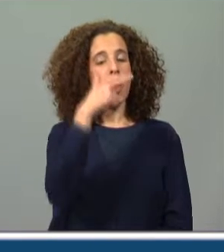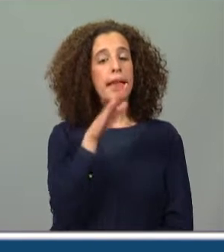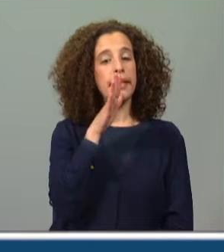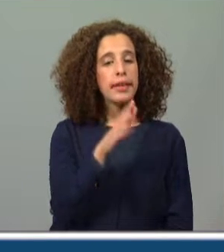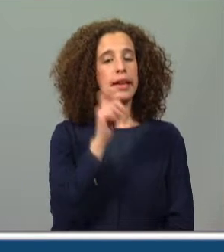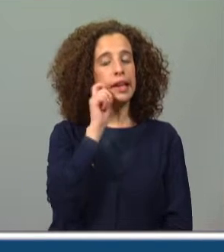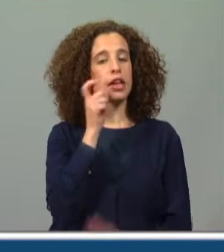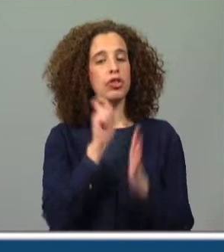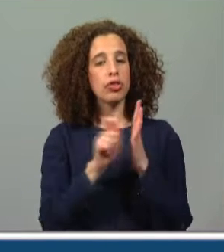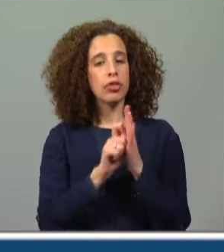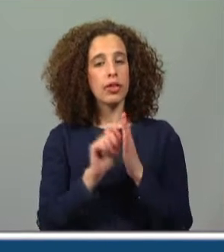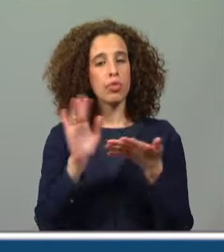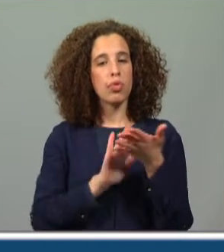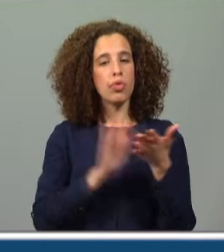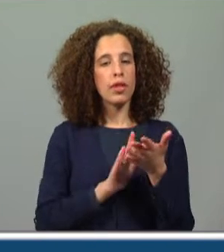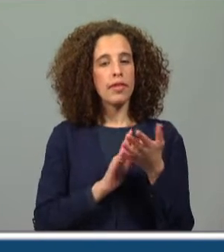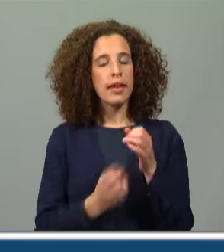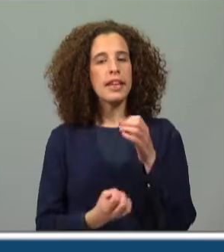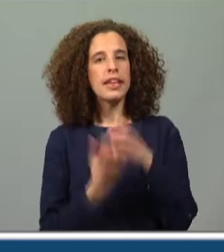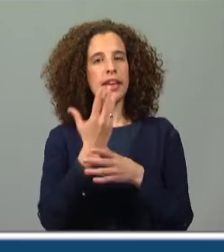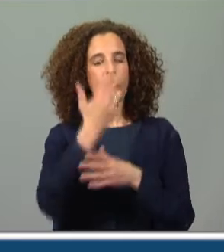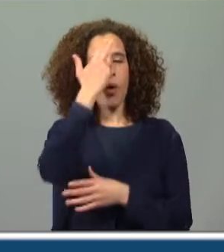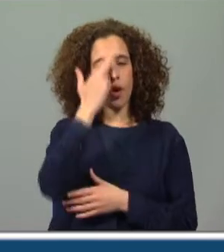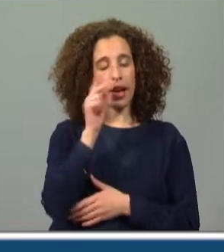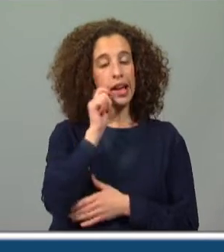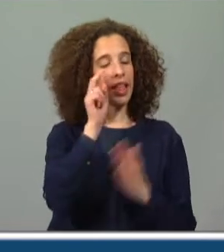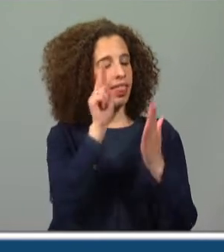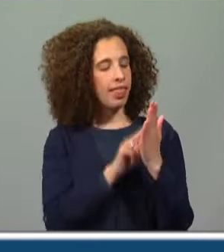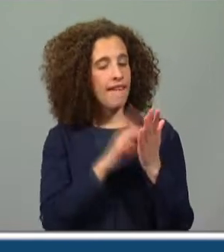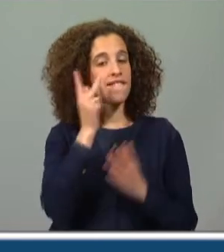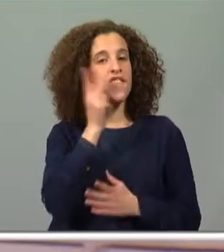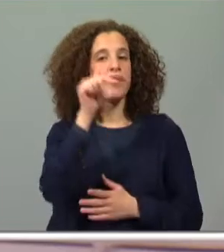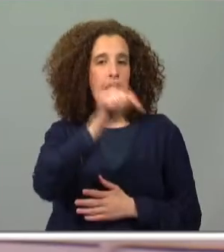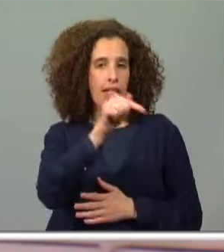quem escreve um livro cria um castelo quem eu lê mora nele portanto quem 誰寫了一本書，誰就建了一座城堡我讀過的人住在裡面所以誰